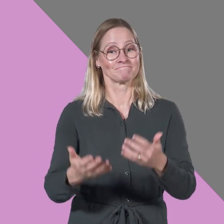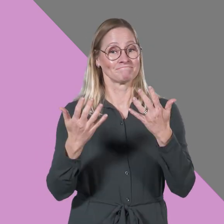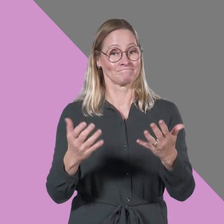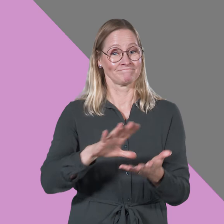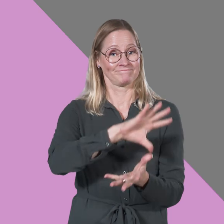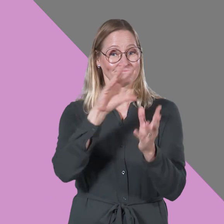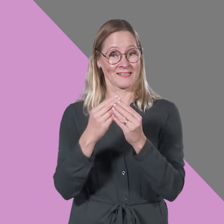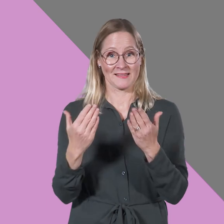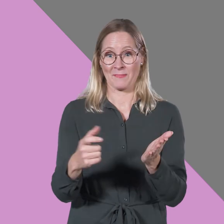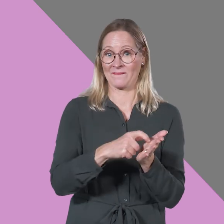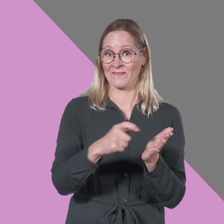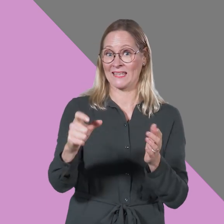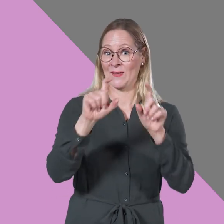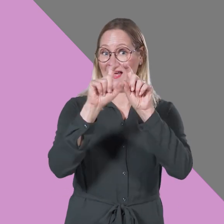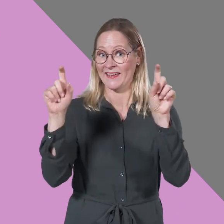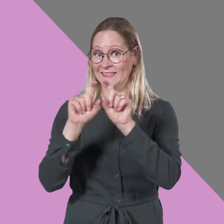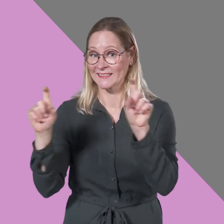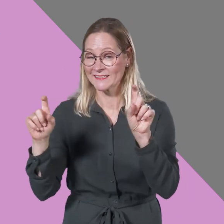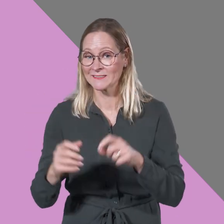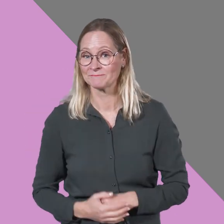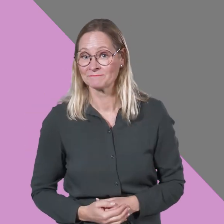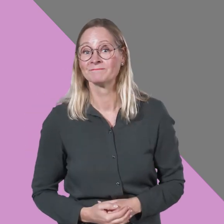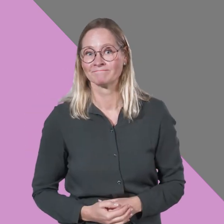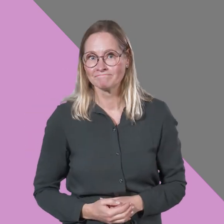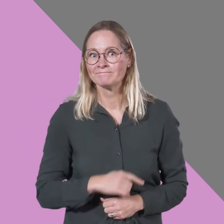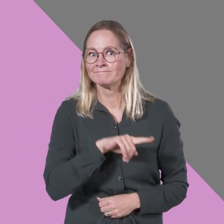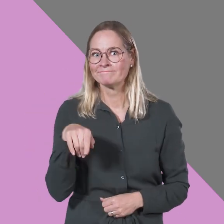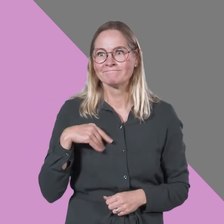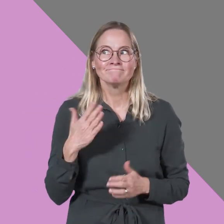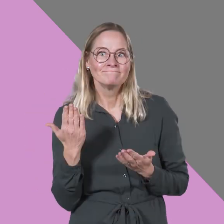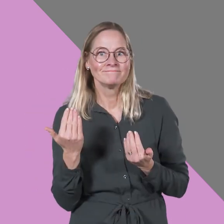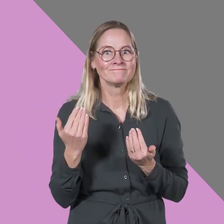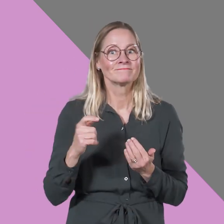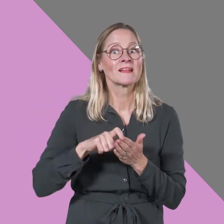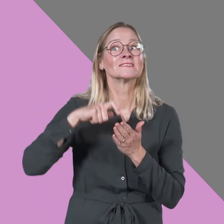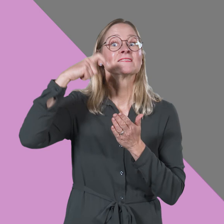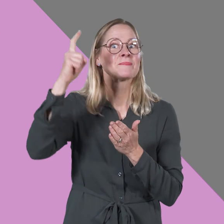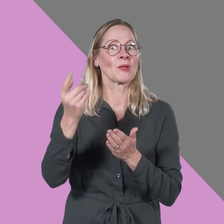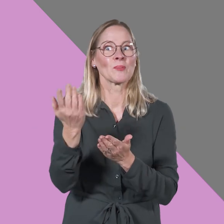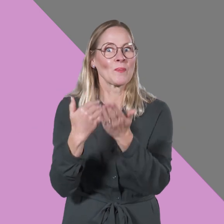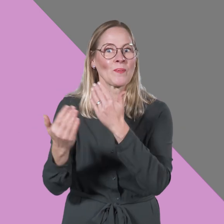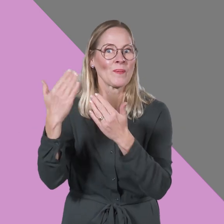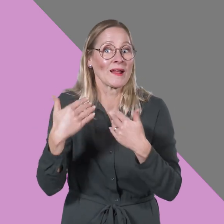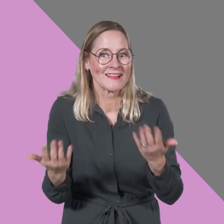Tässä olivat tämän viikon aiheet. Jäämme odottamaan, mitä ensi viikko tuo tullessaan.